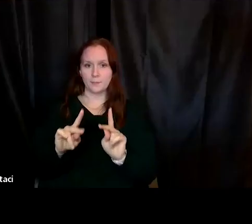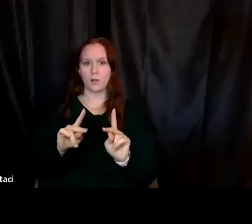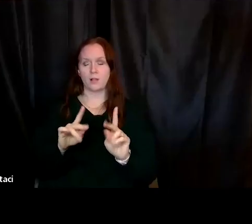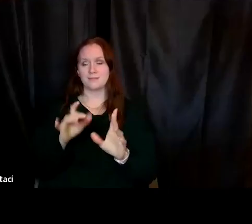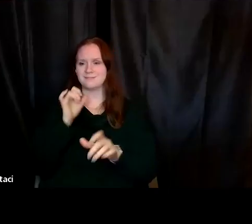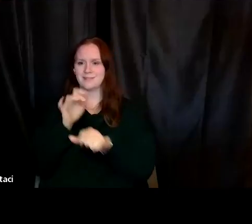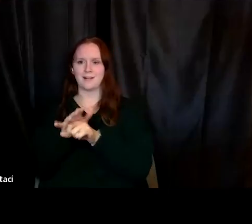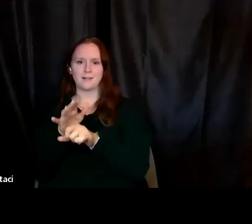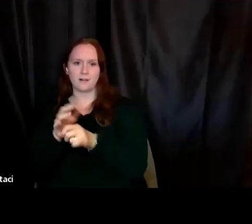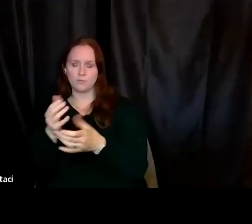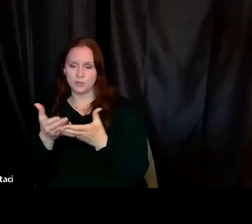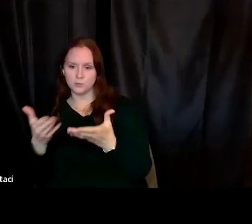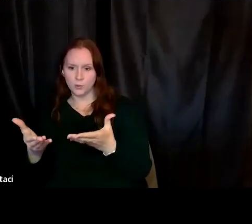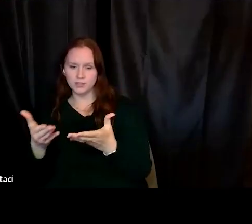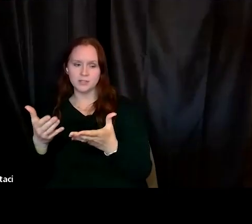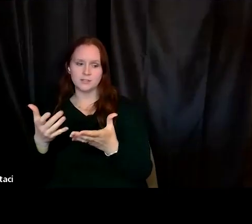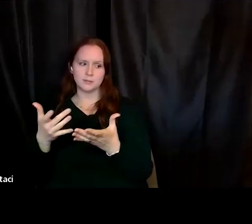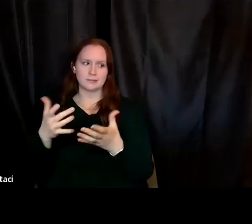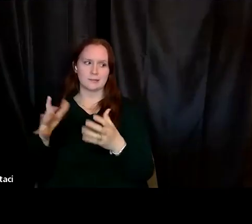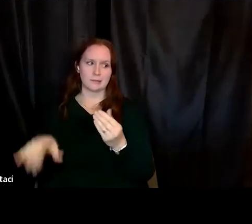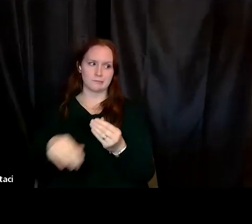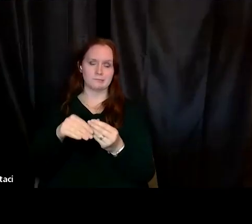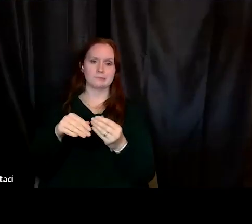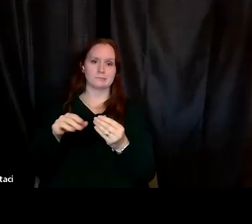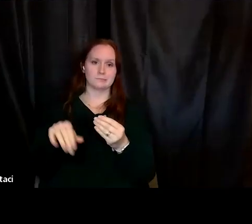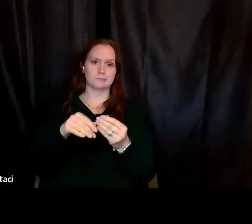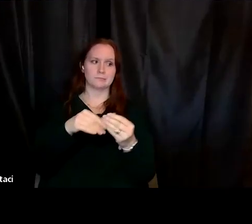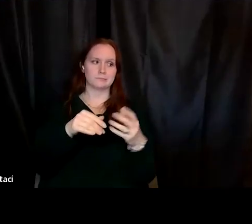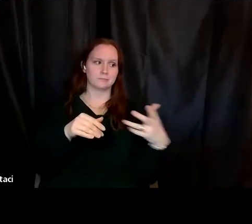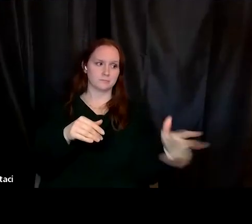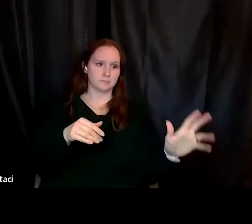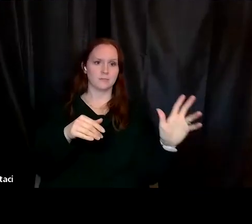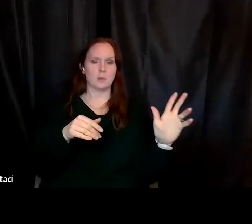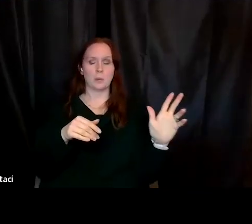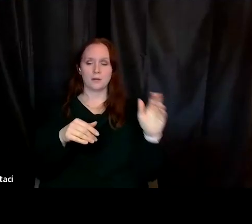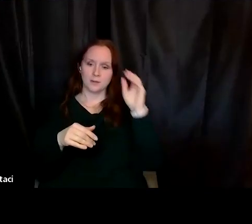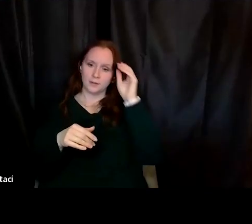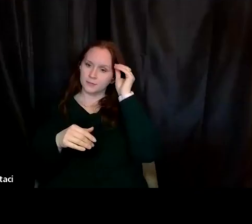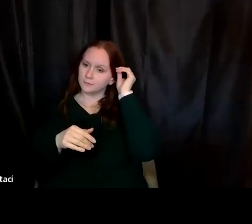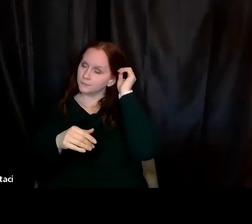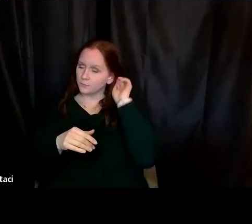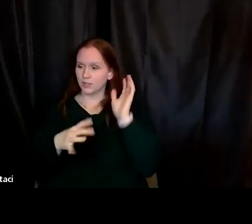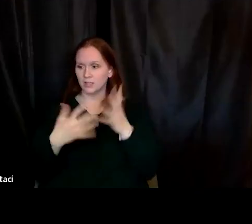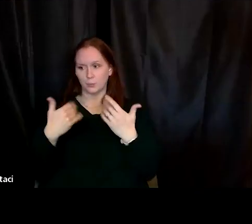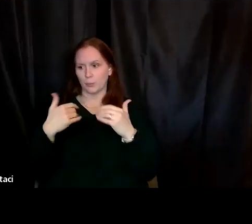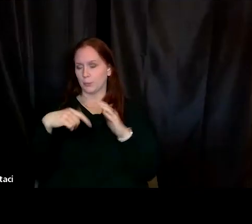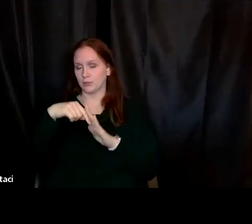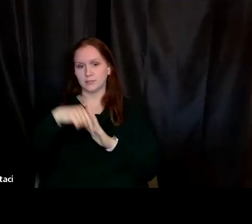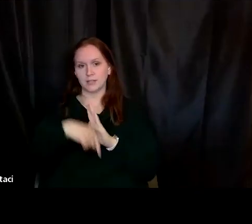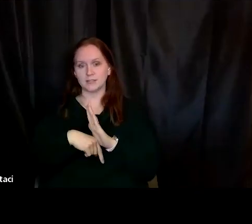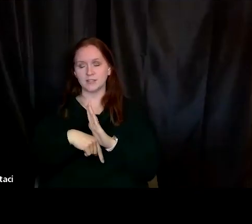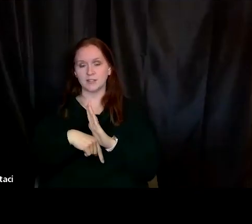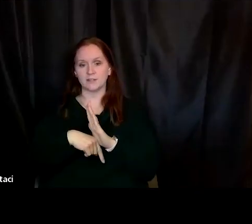y me informó de inmediato. Estoy disponible de lunes a miércoles a tal hora,